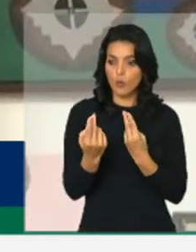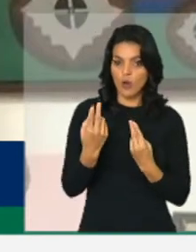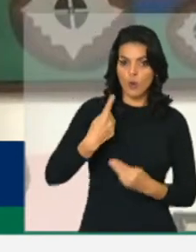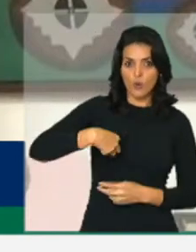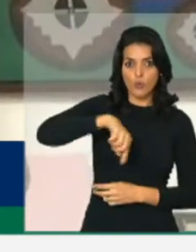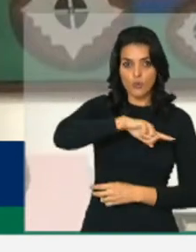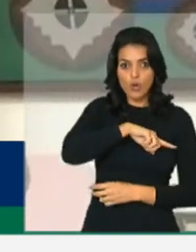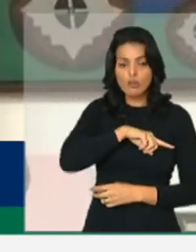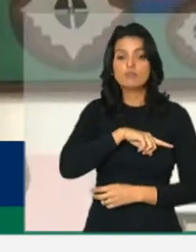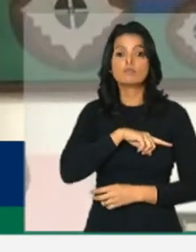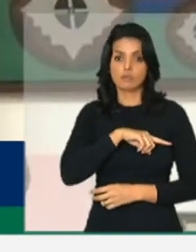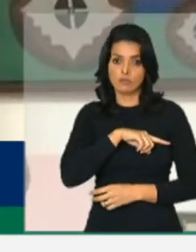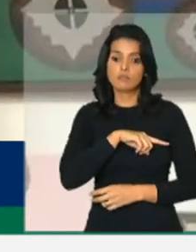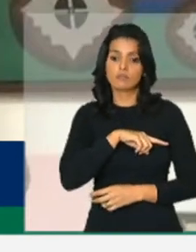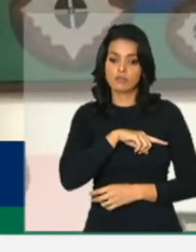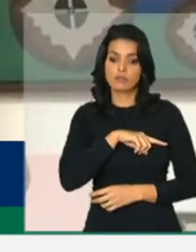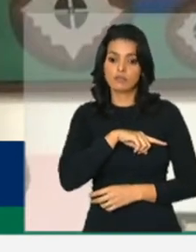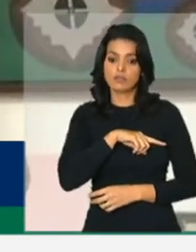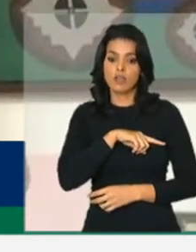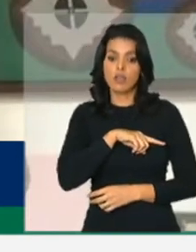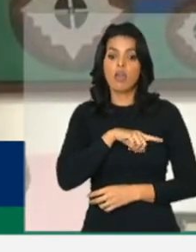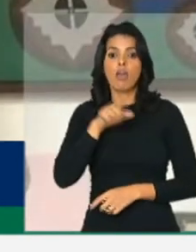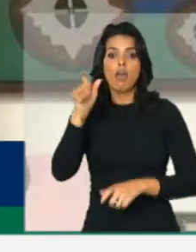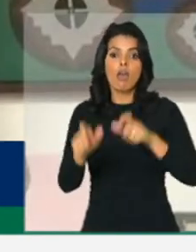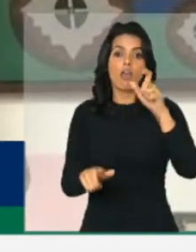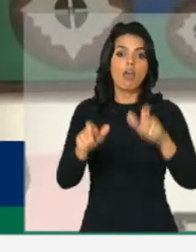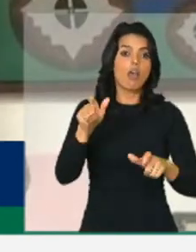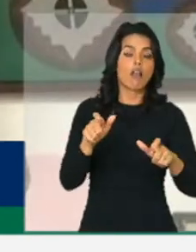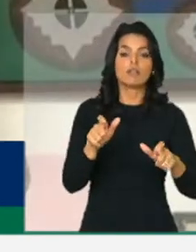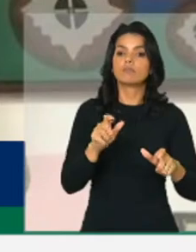CASA. PURA E SIMPLESMENTE MANDAM PARA A CASA PORQUE NÃO ASSISTÊNCIA... PORQUE